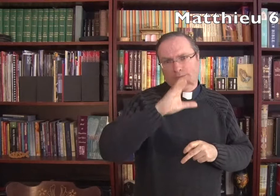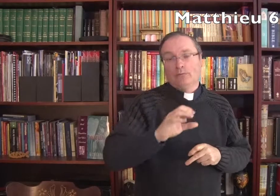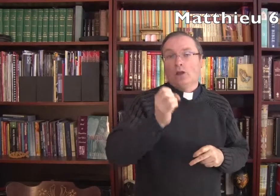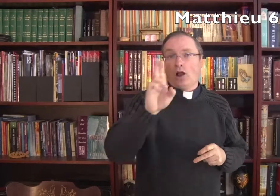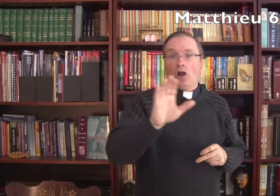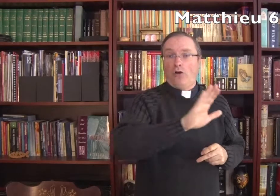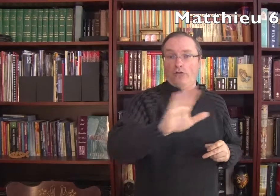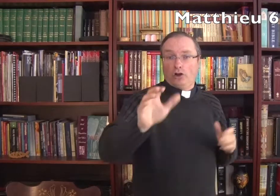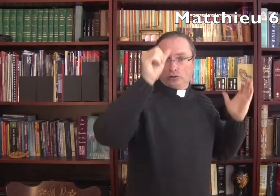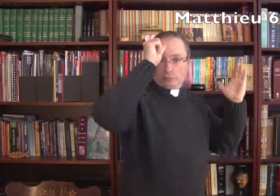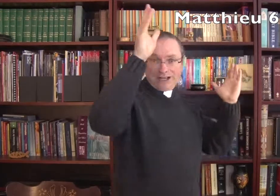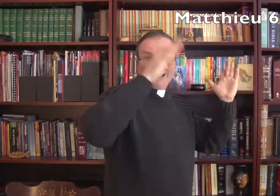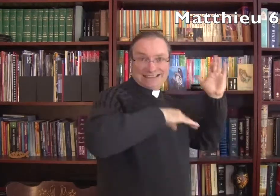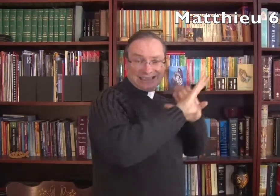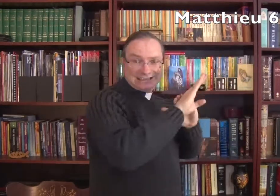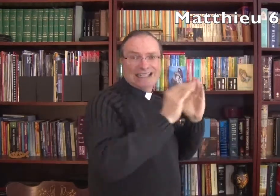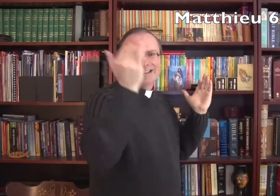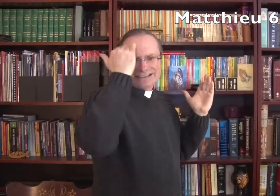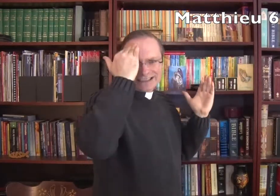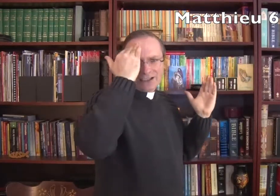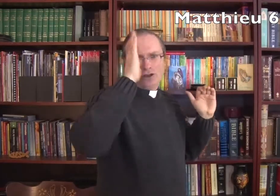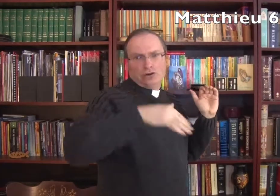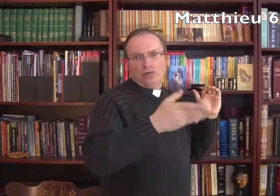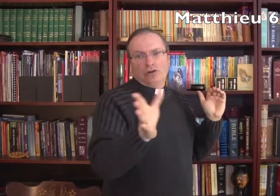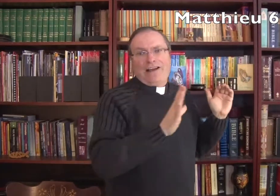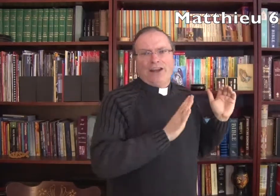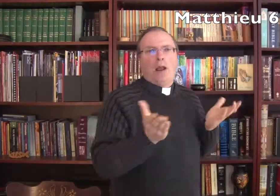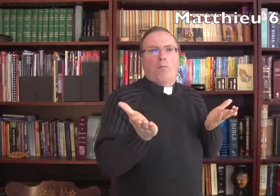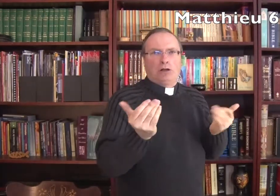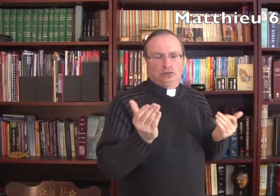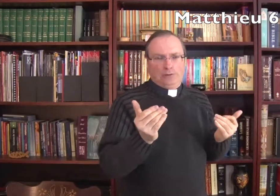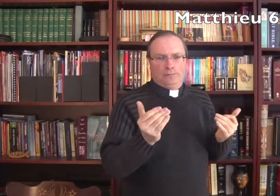Or, votre Père céleste sait que vous en avez besoin.